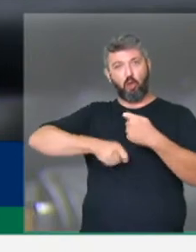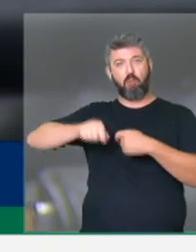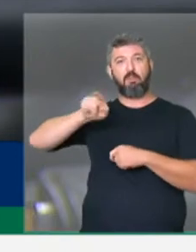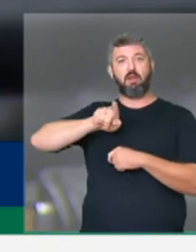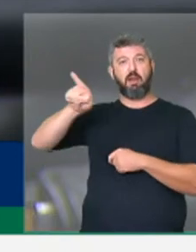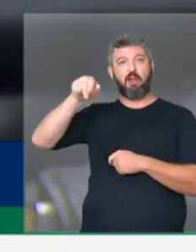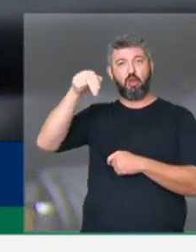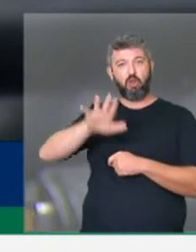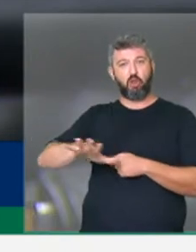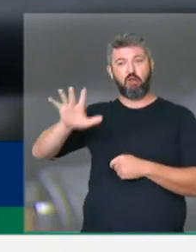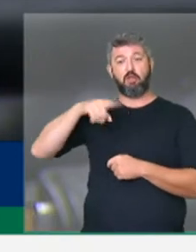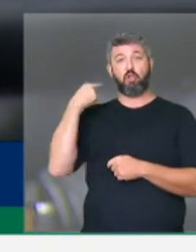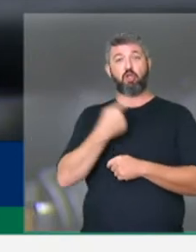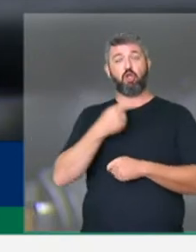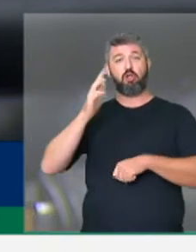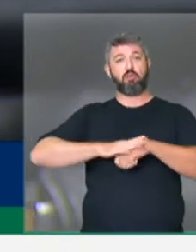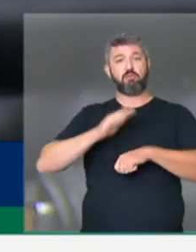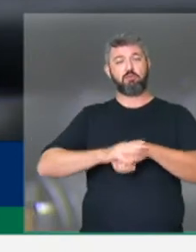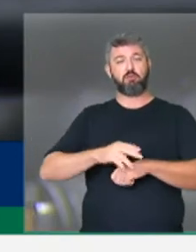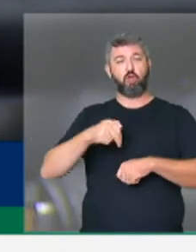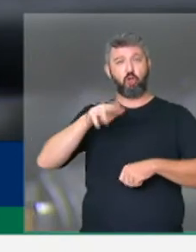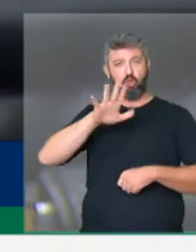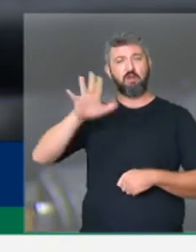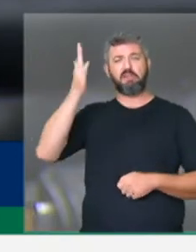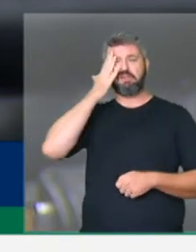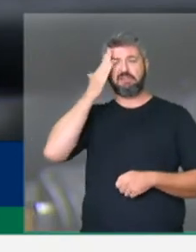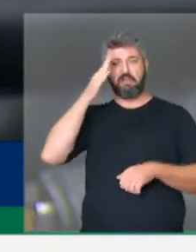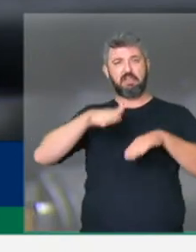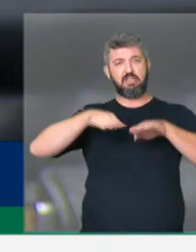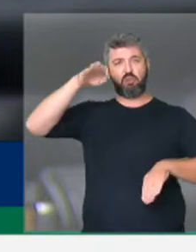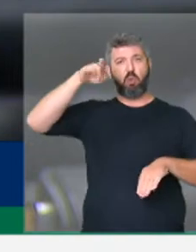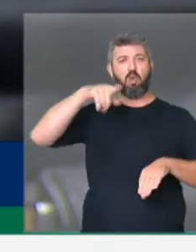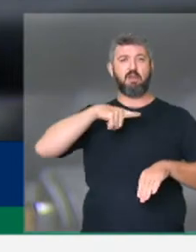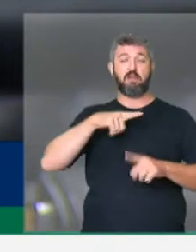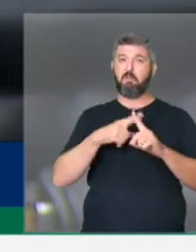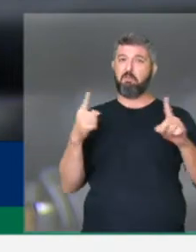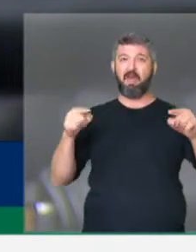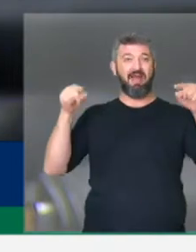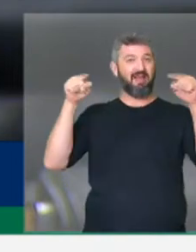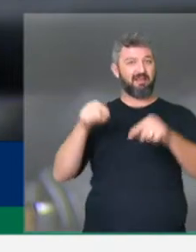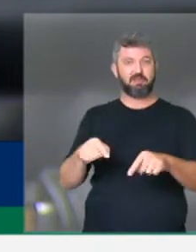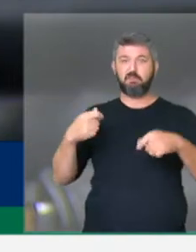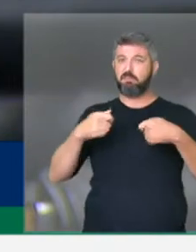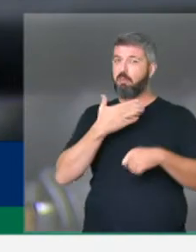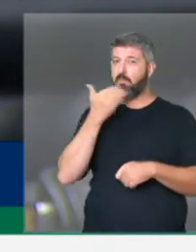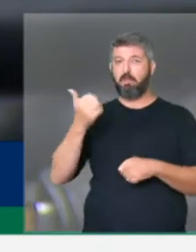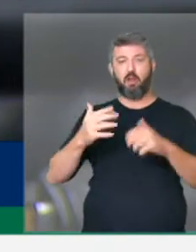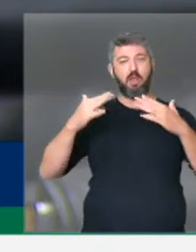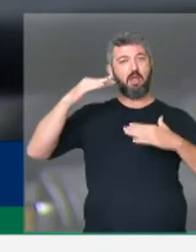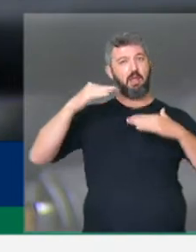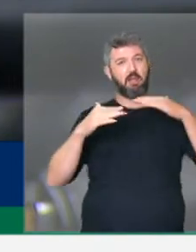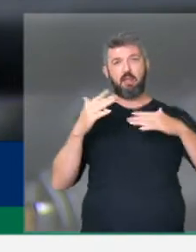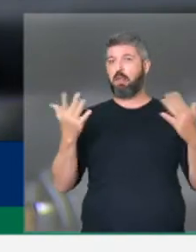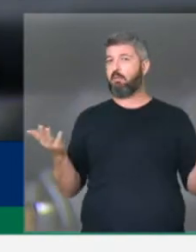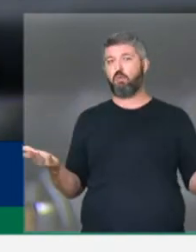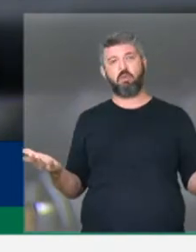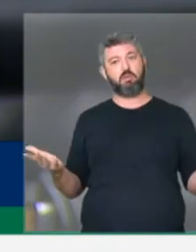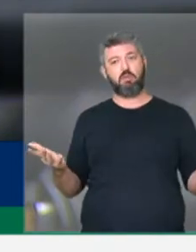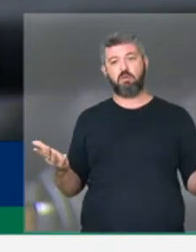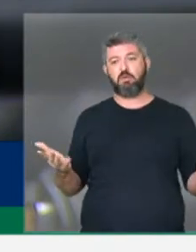MELHOR PONDERADO PORQUE SUBI. PCDOB NÃO. [PRESIDENTE]: CIDADANIA? PATRIOTA PV ? -- [DEPUTADO]: PV SIM,